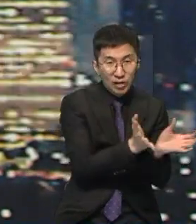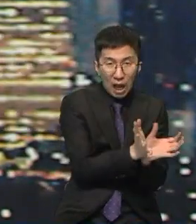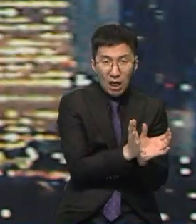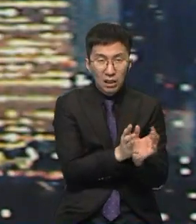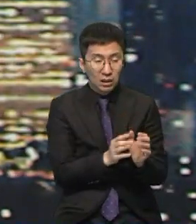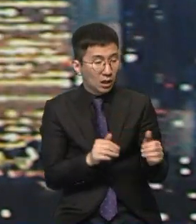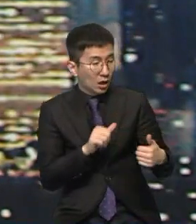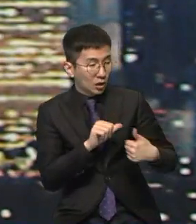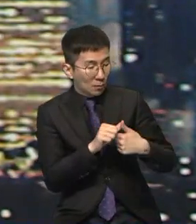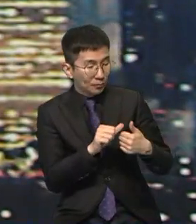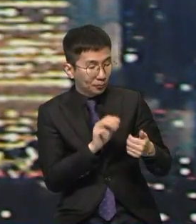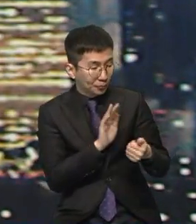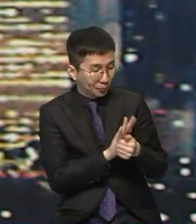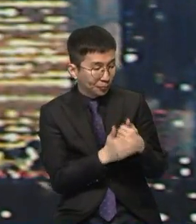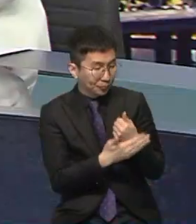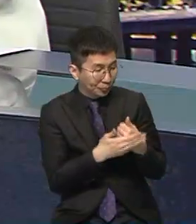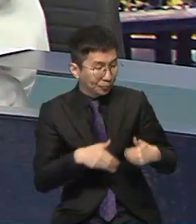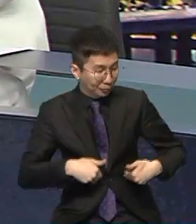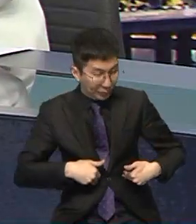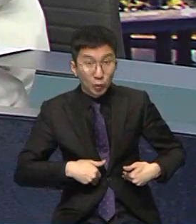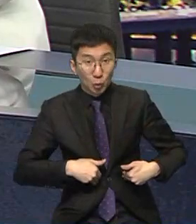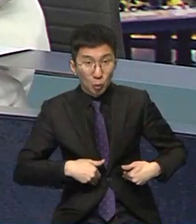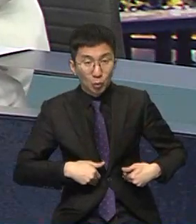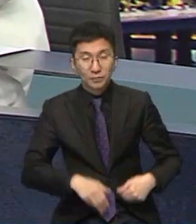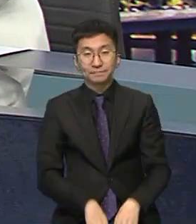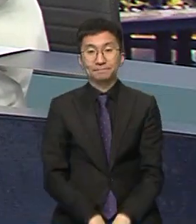달렸다는 전망이 많습니다. (앵커) 이성훈 기자 잘 들었습니다.